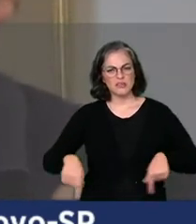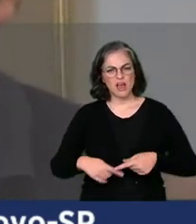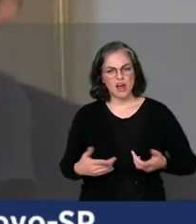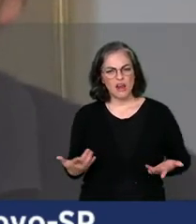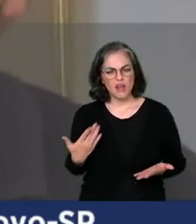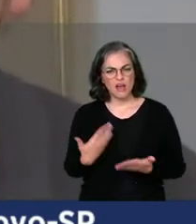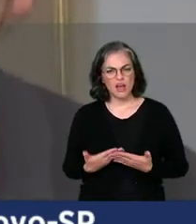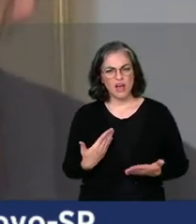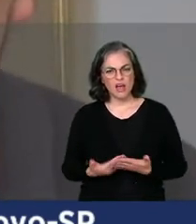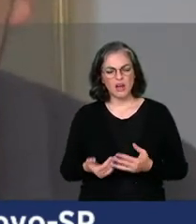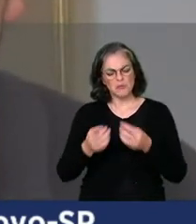RETORNAR PARA AS SALAS DE AULA, PROVOCANDO UM PREJUÍZO